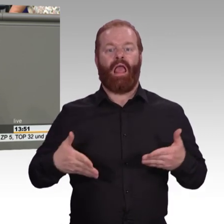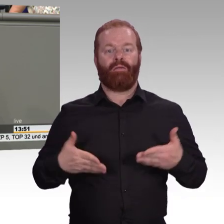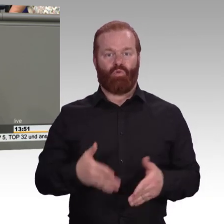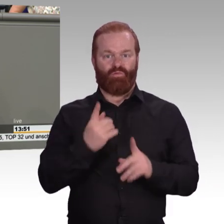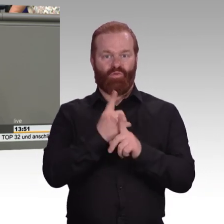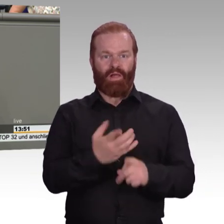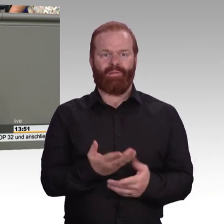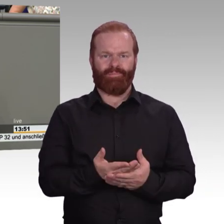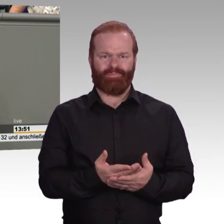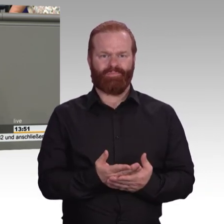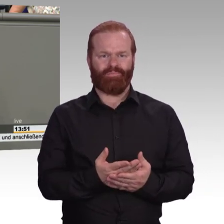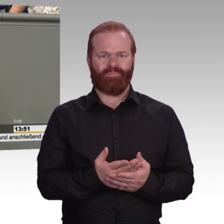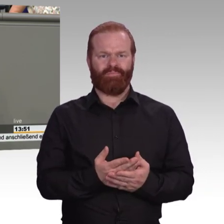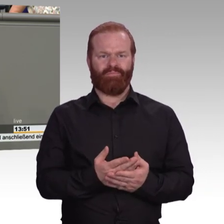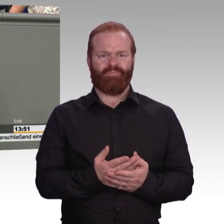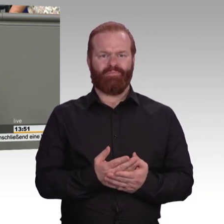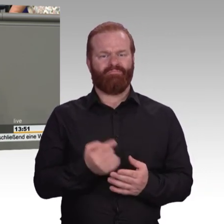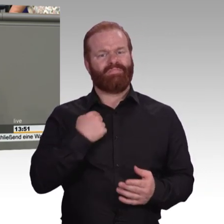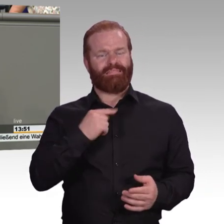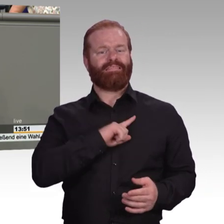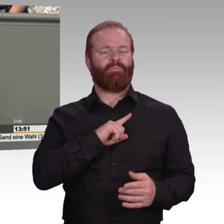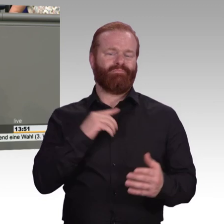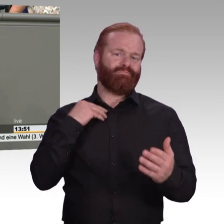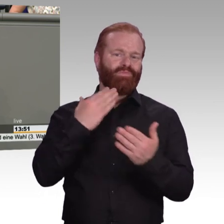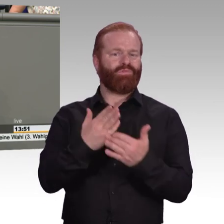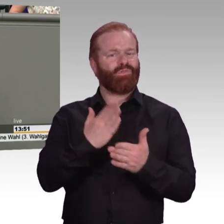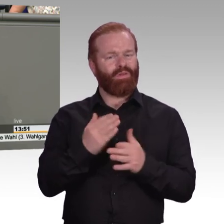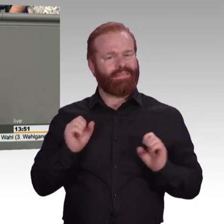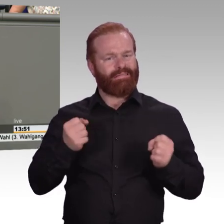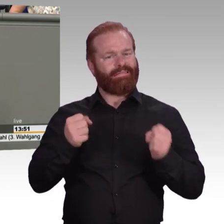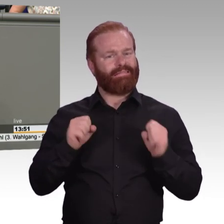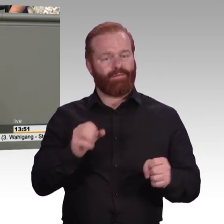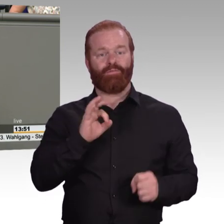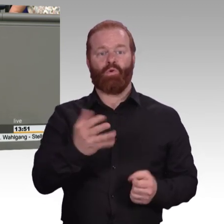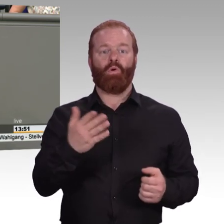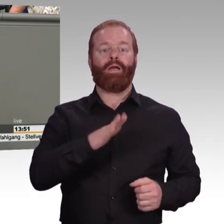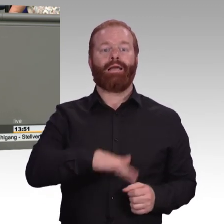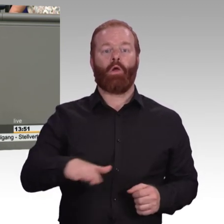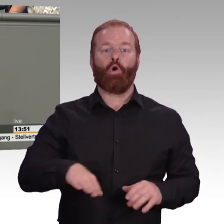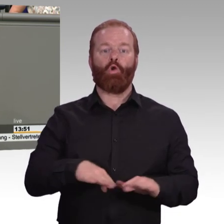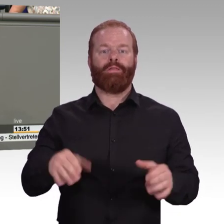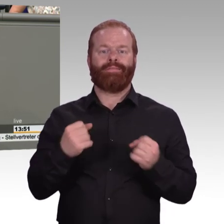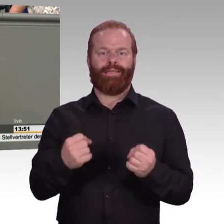Sie haben aber das Recht gleichberechtigter Teil unserer Gesellschaft zu sein und davon sind wir noch viel zu weit entfernt, bei allen großen Schritten,